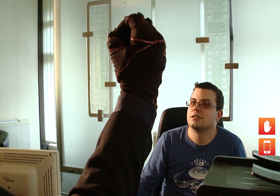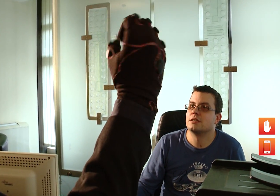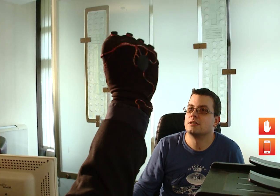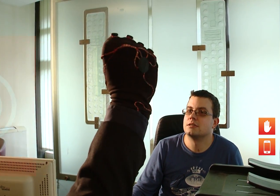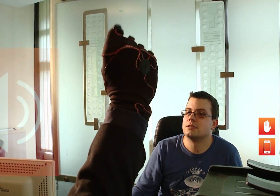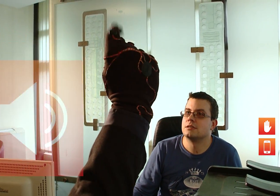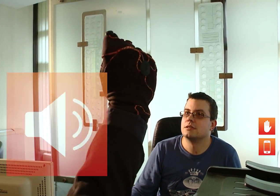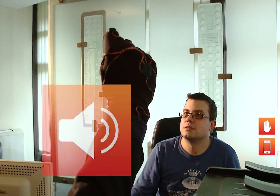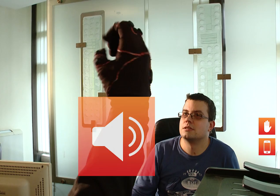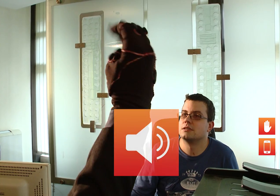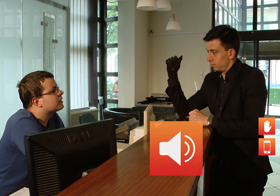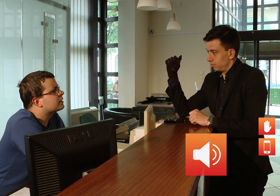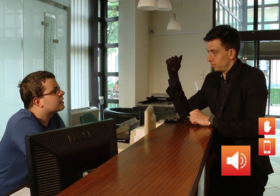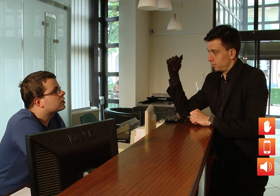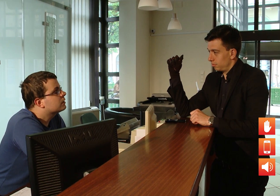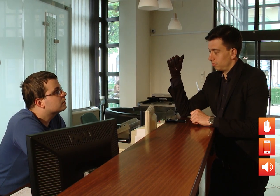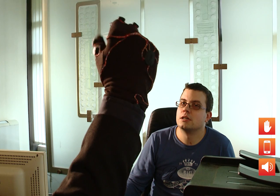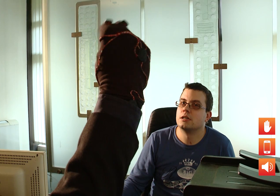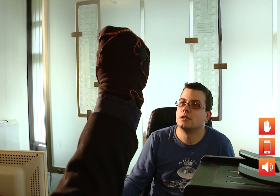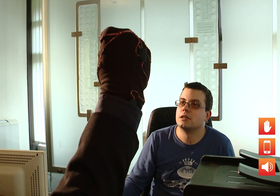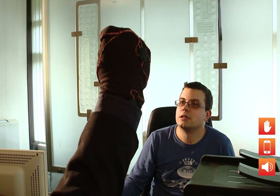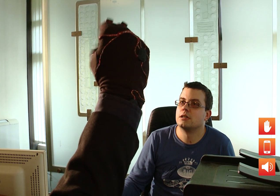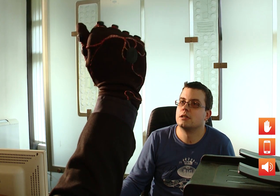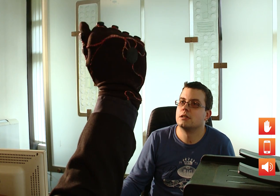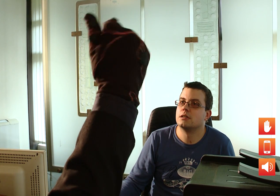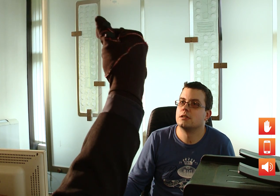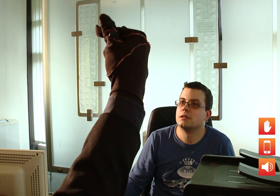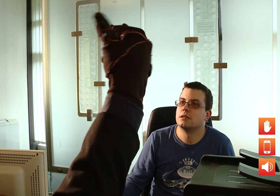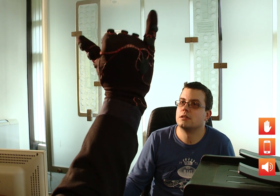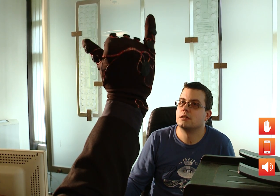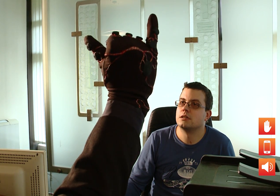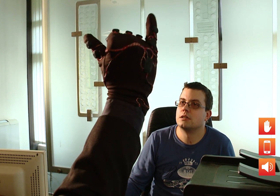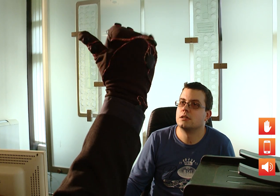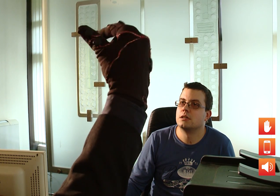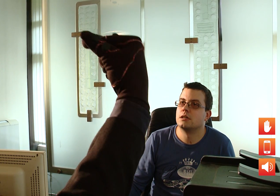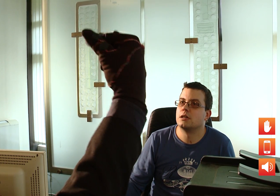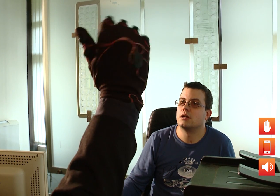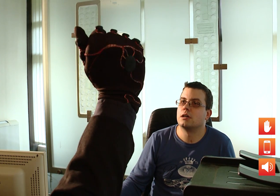Állásinterjúra jöttem. A használata egyszerű. Székely Lajost keresem.